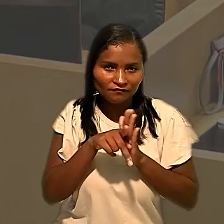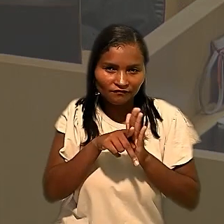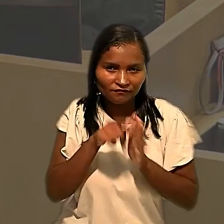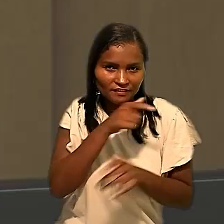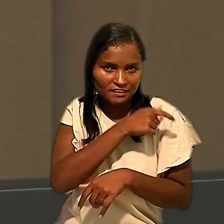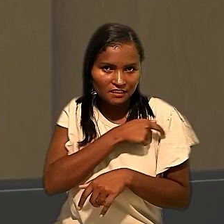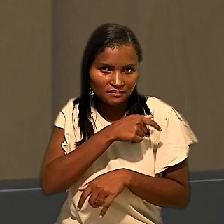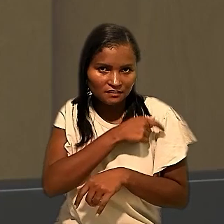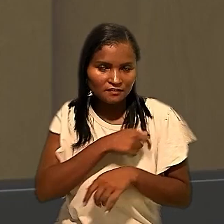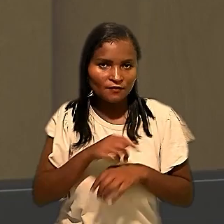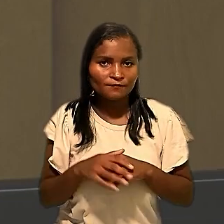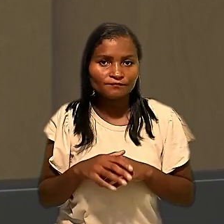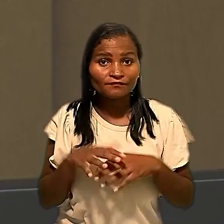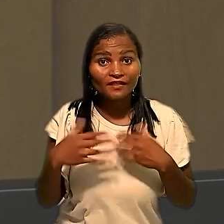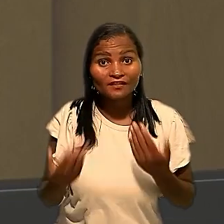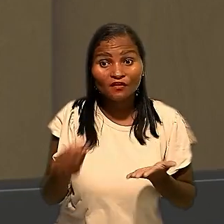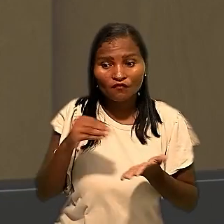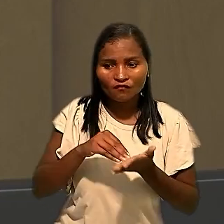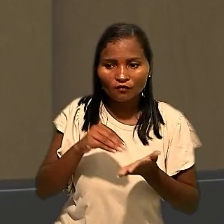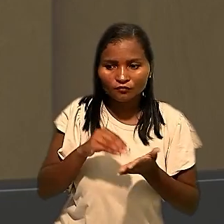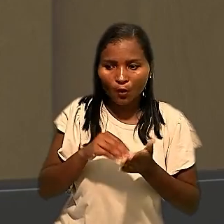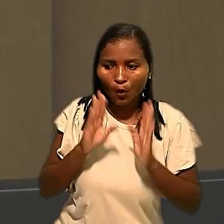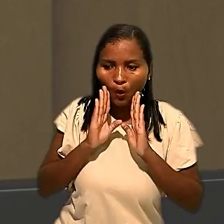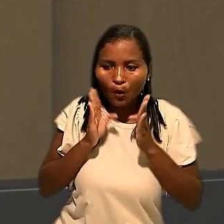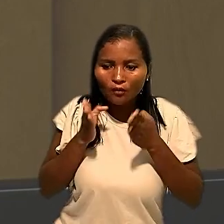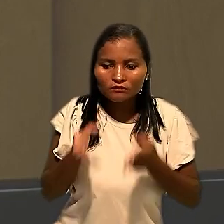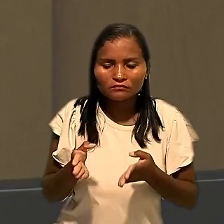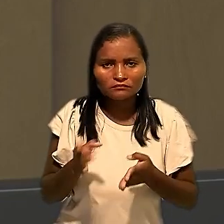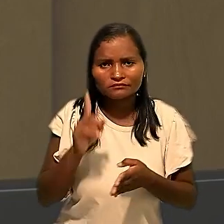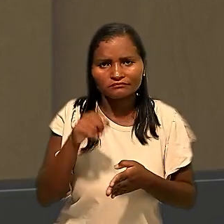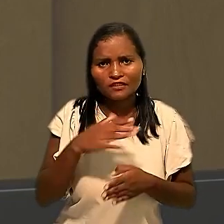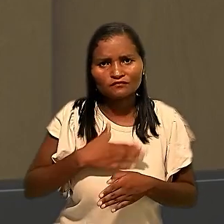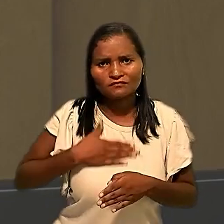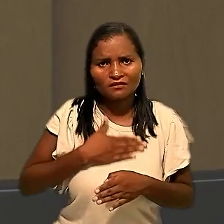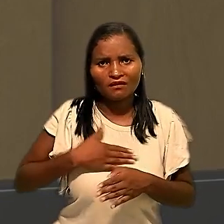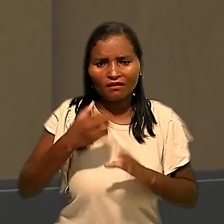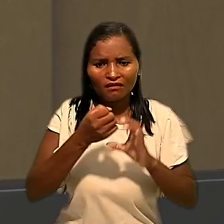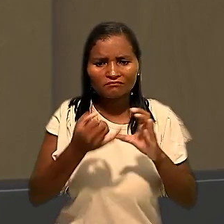"Nesse caso, ausência de exclusividade não é suficiente para caracterizar o contrato de